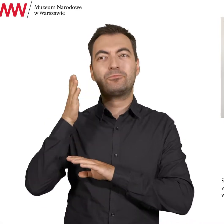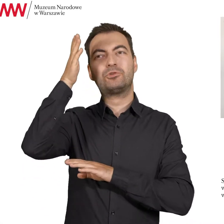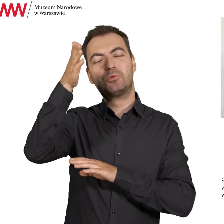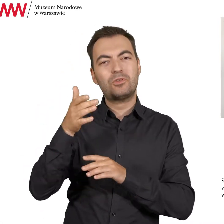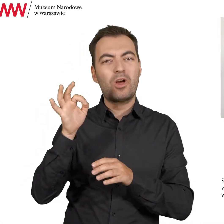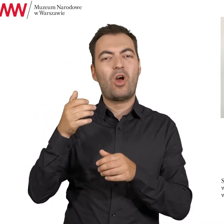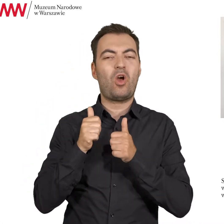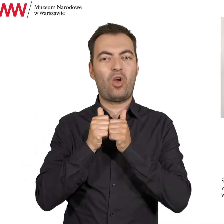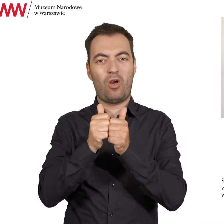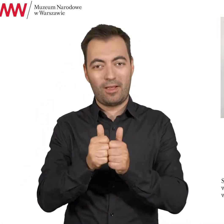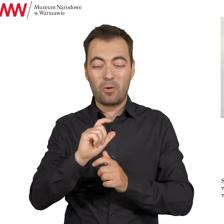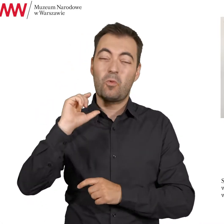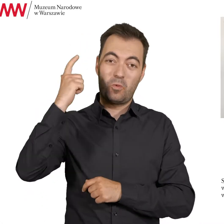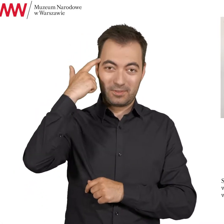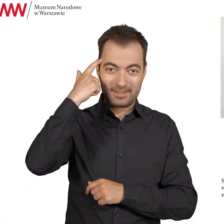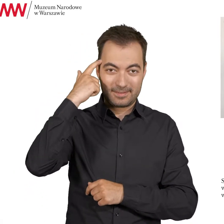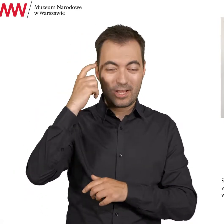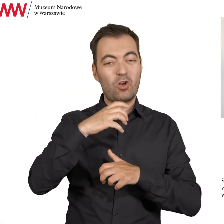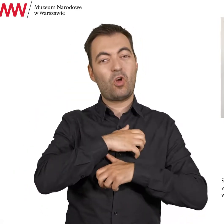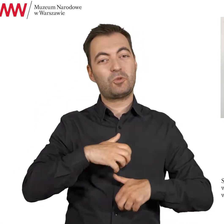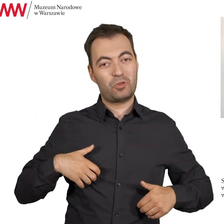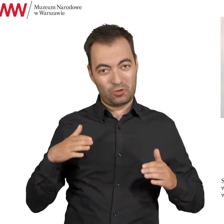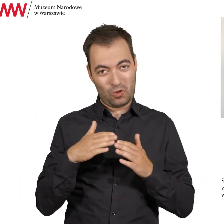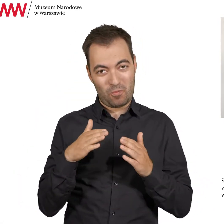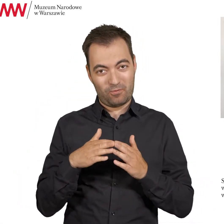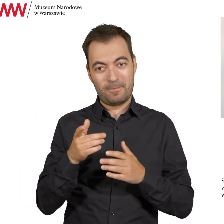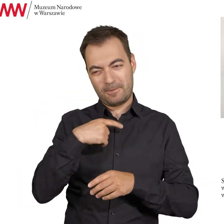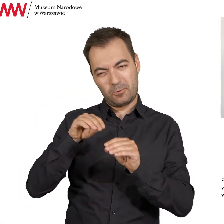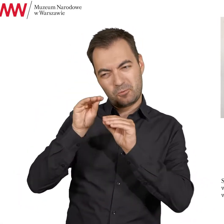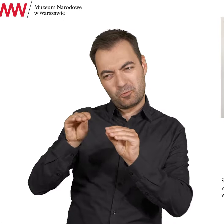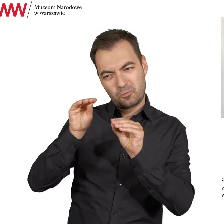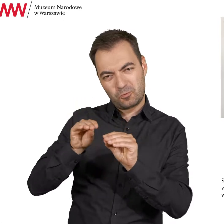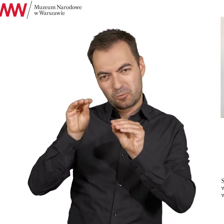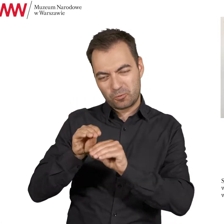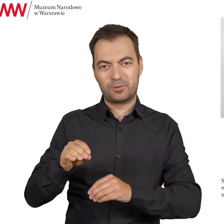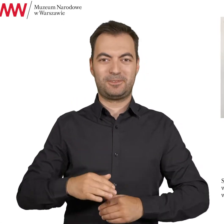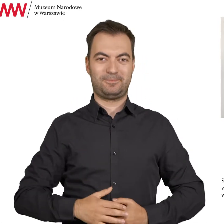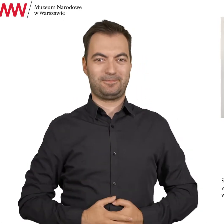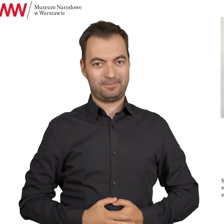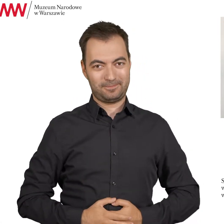do ról czekających ją w dorosłym życiu, przede wszystkim do roli pani domu.